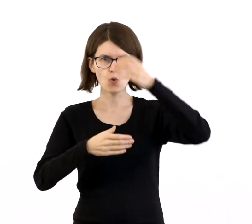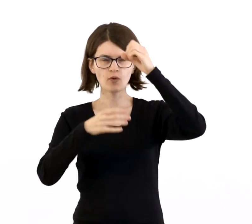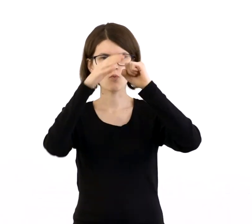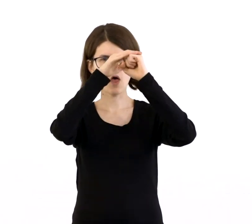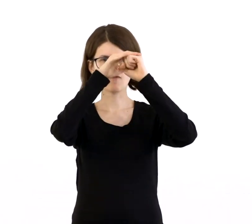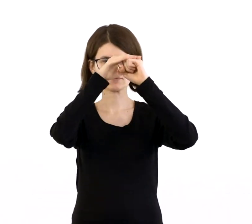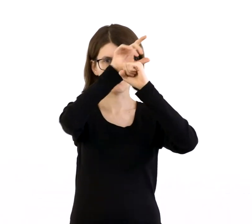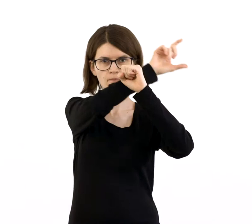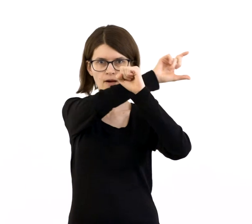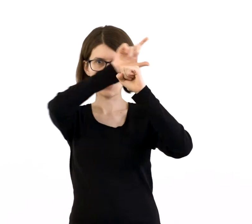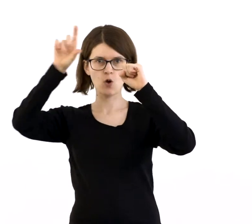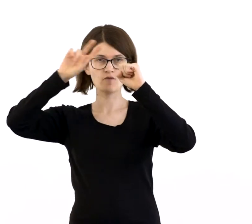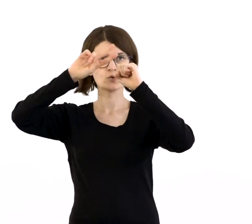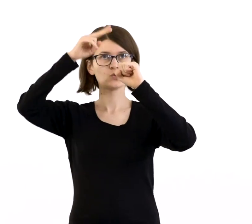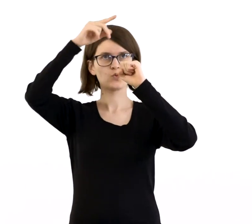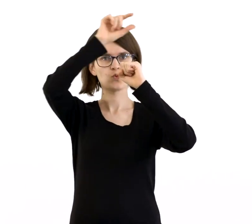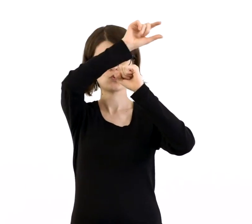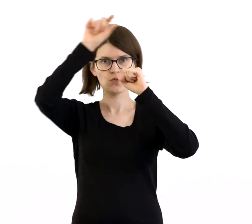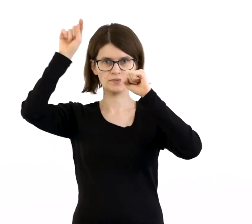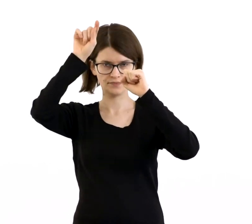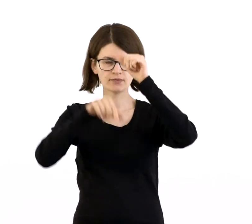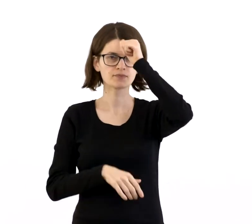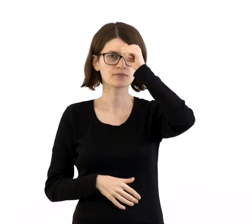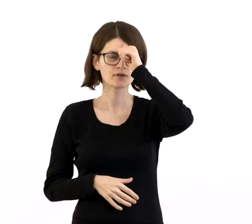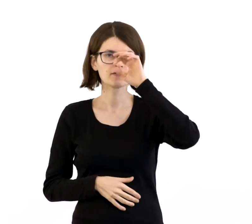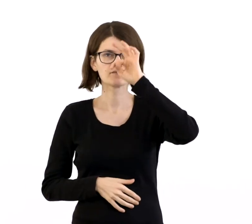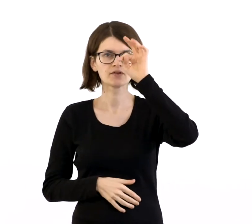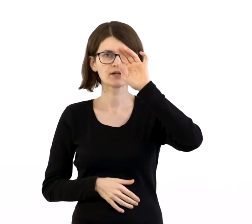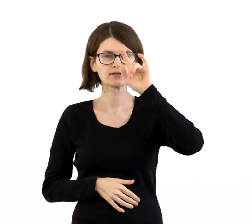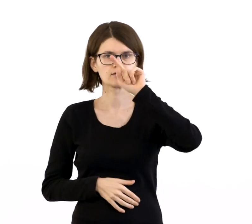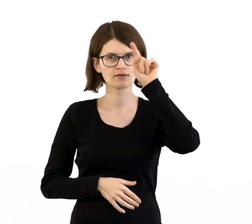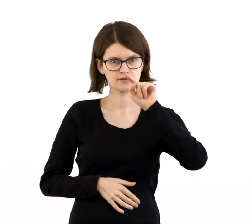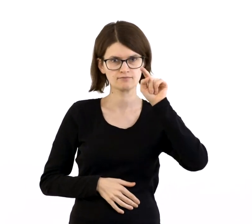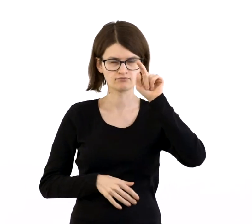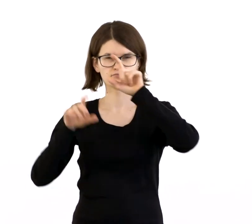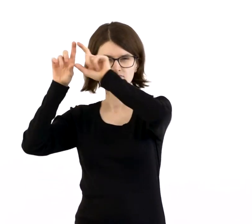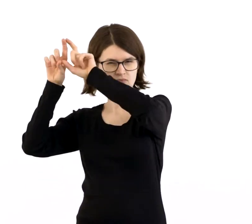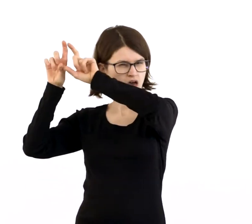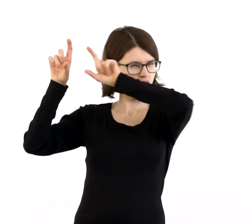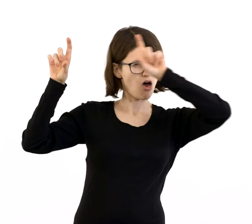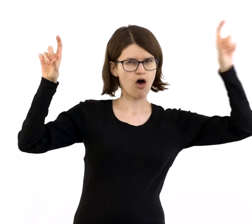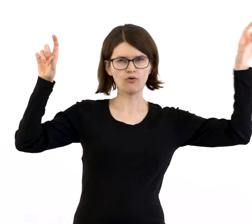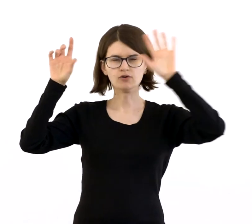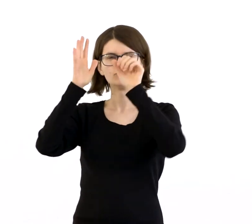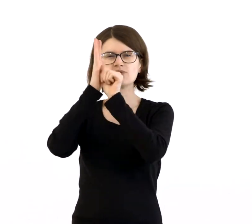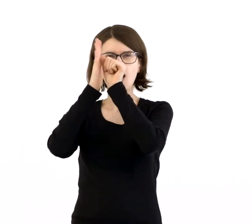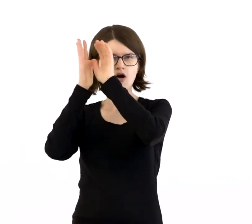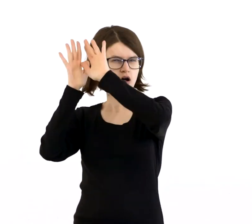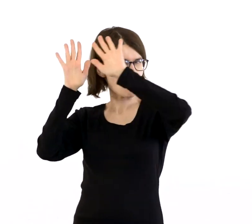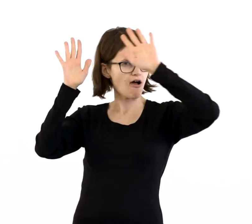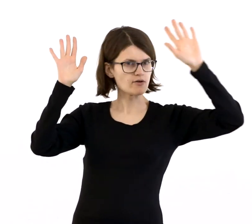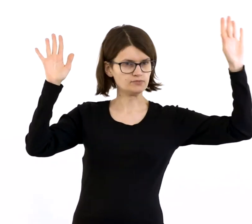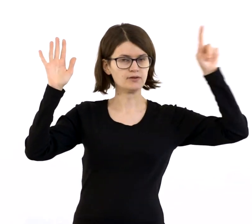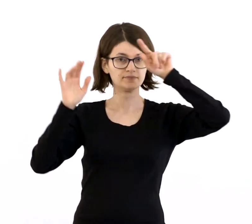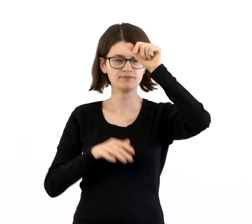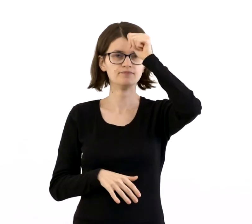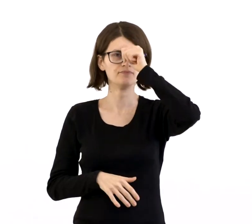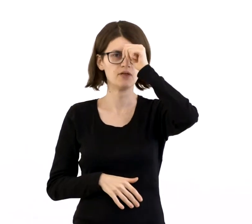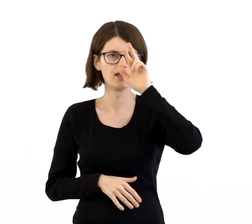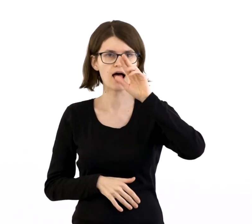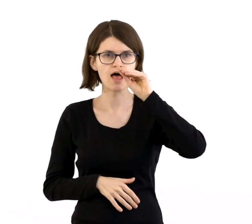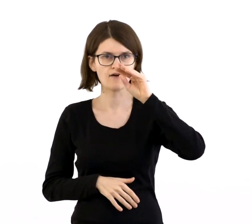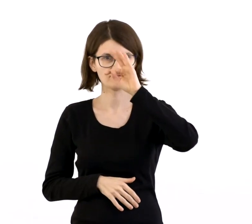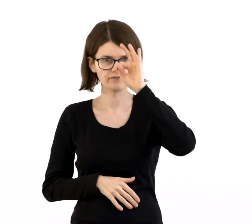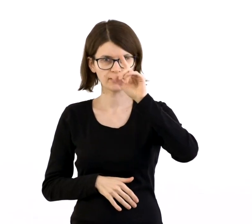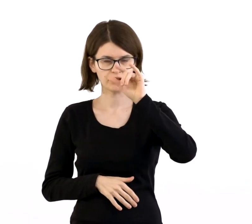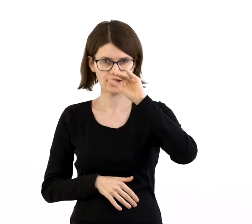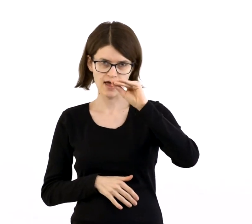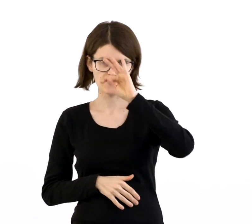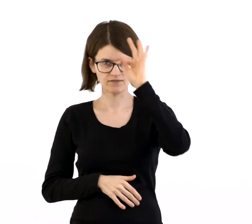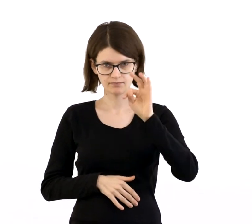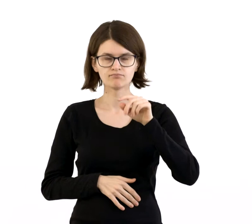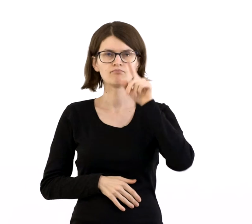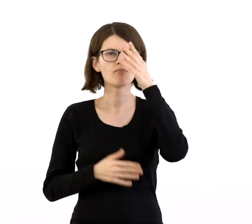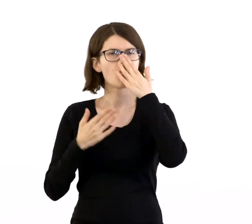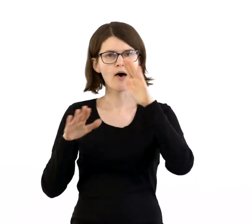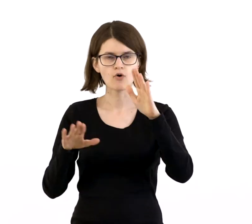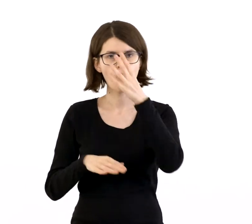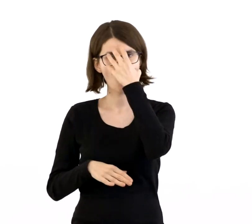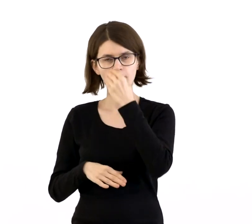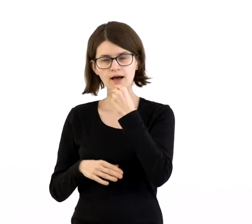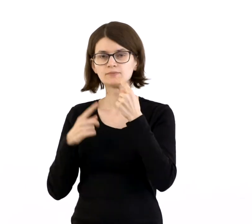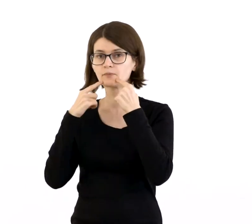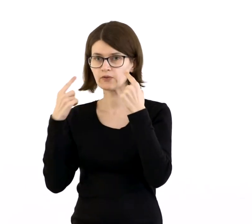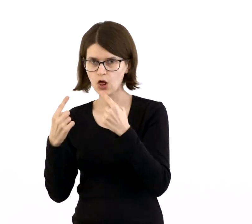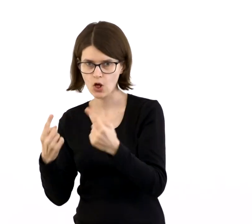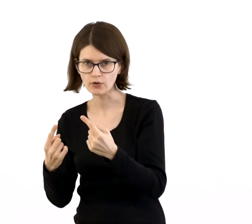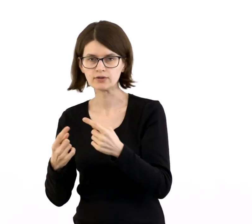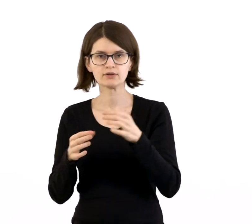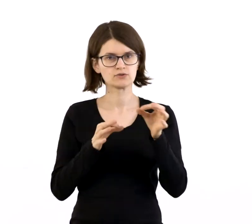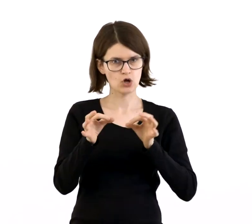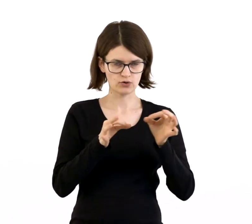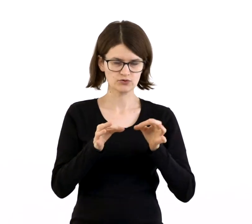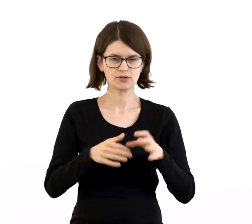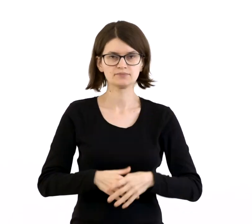Fryz był ciągły, zdobiony reliefem z scenami mitologicznymi lub historycznymi.